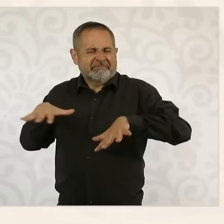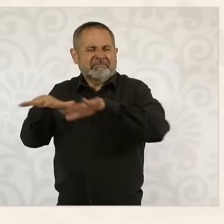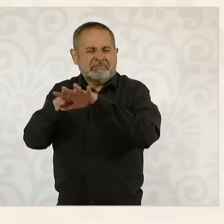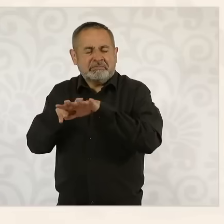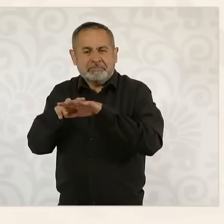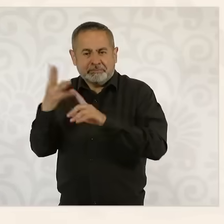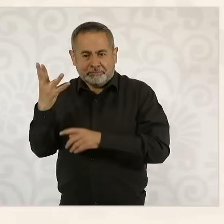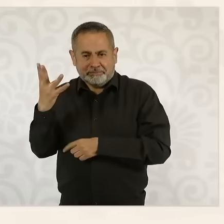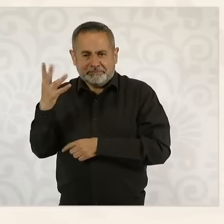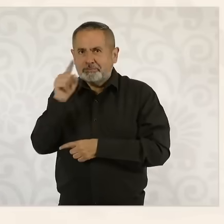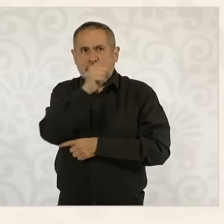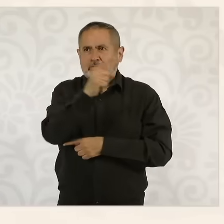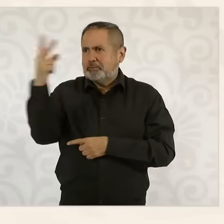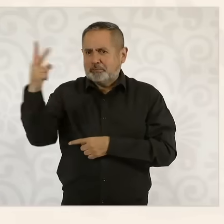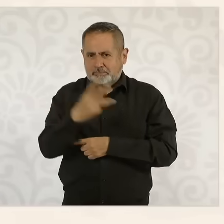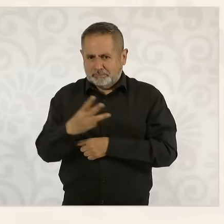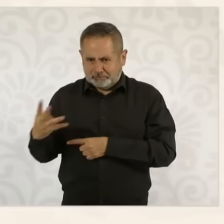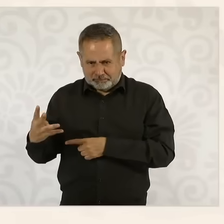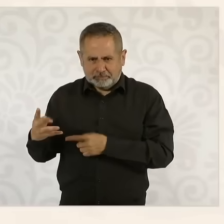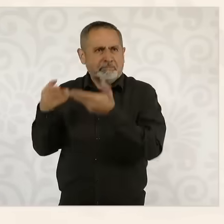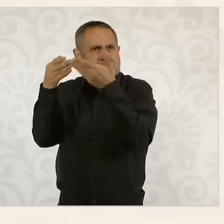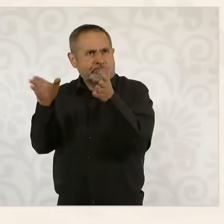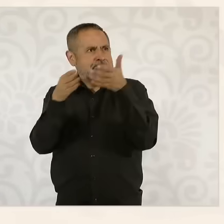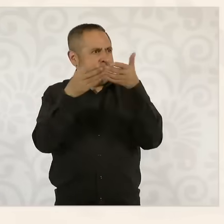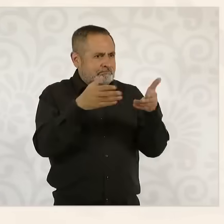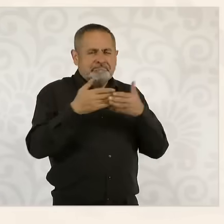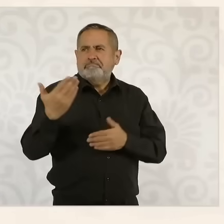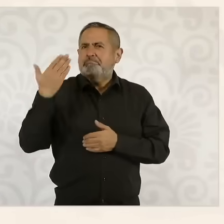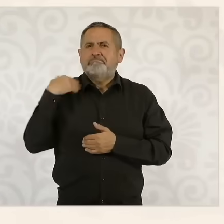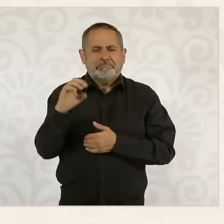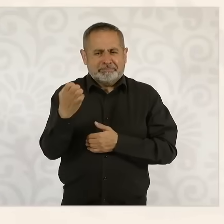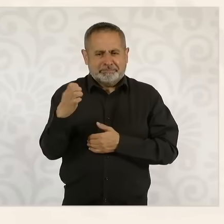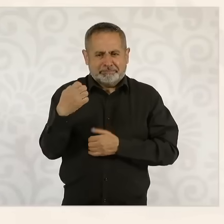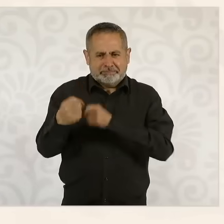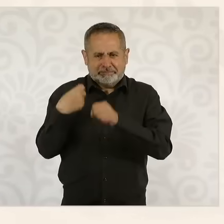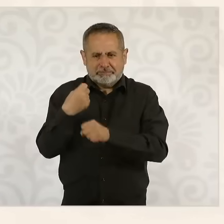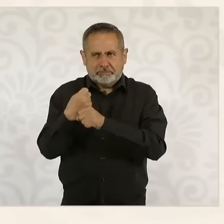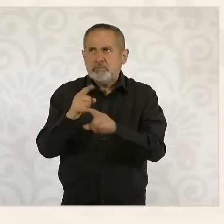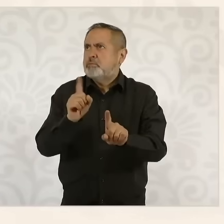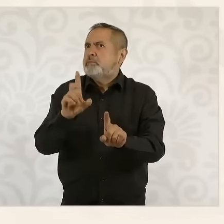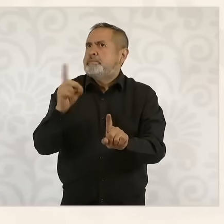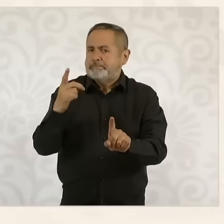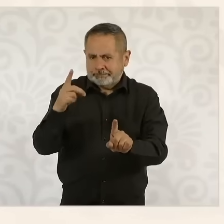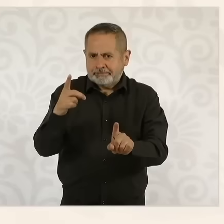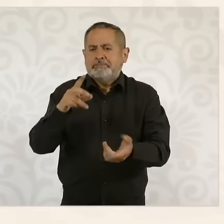estos estos parques desde su apertura que fue en enero del 2020, en diciembre, perdón, de 2023,